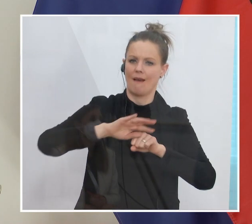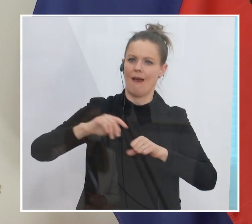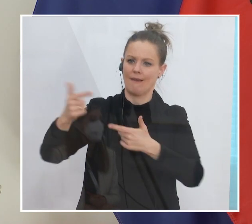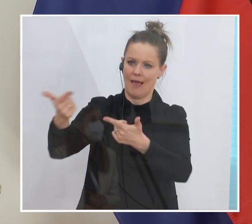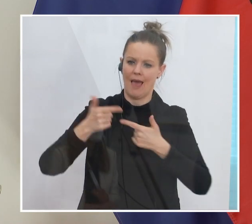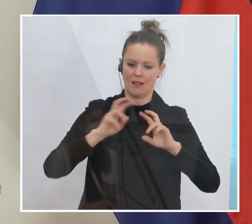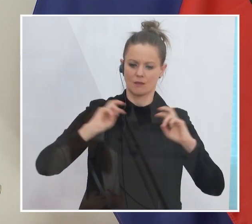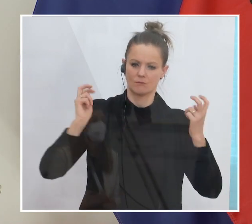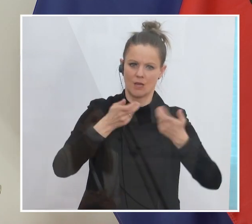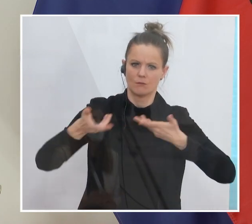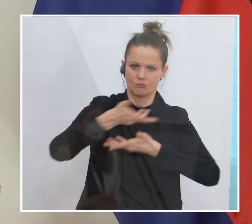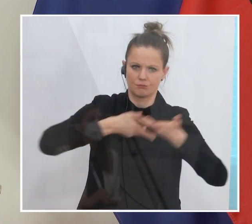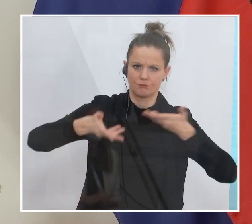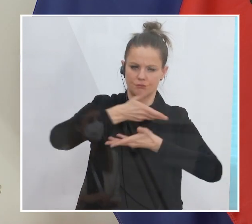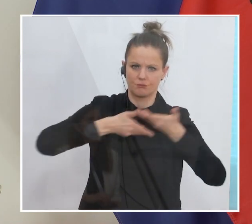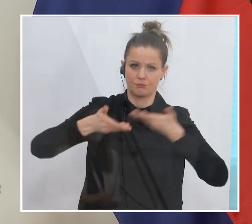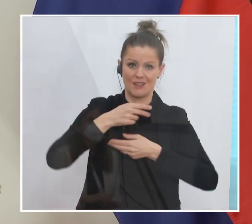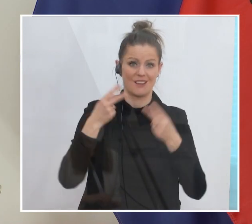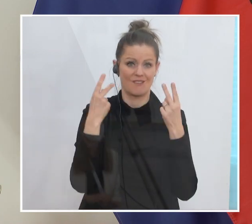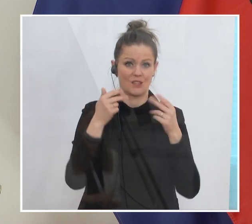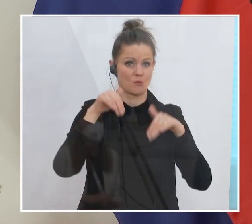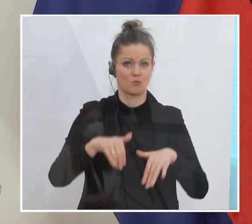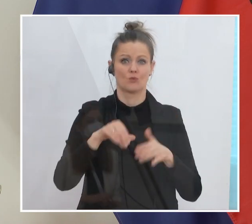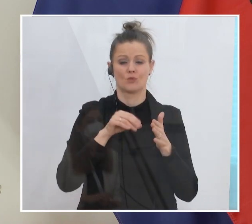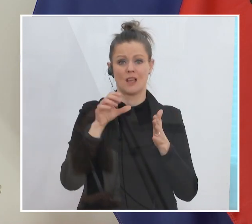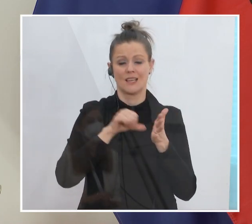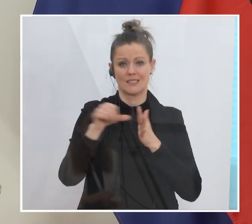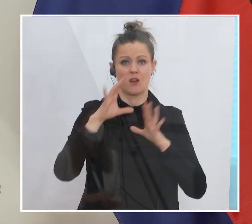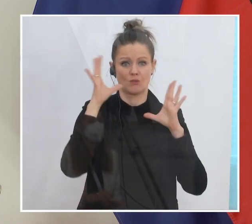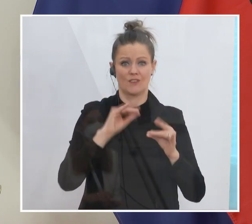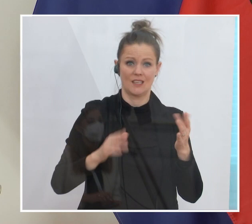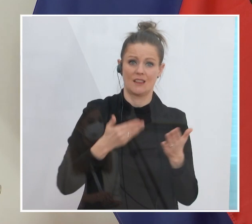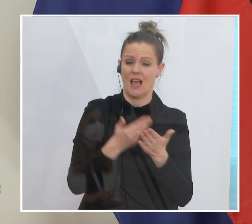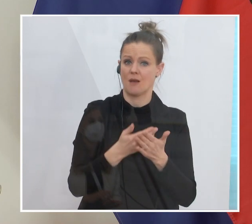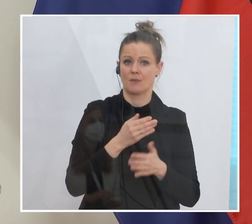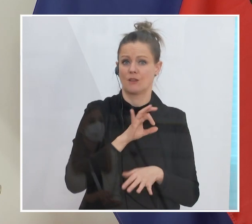einfach um wichtige Zurverfügungstellung der Liquidität der gesamten Branchen,